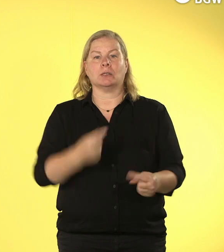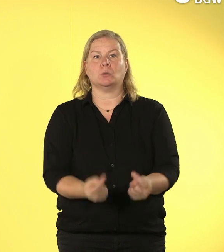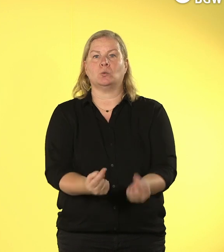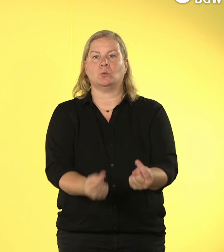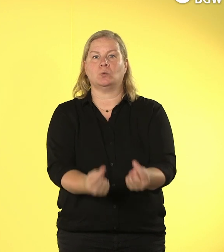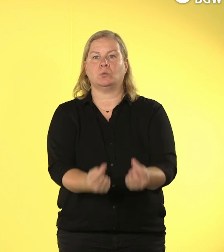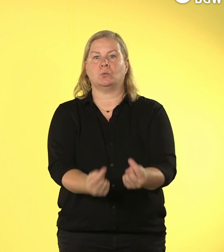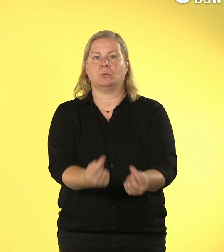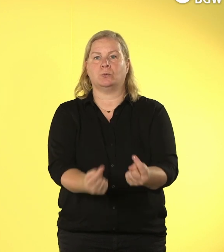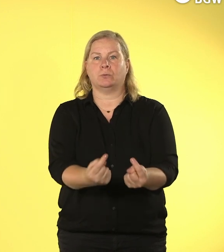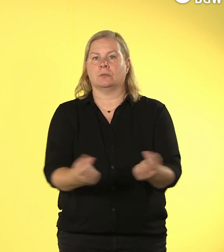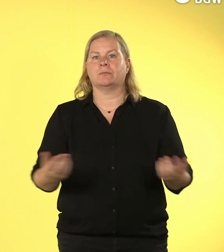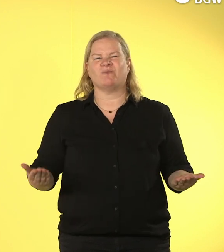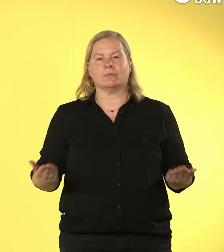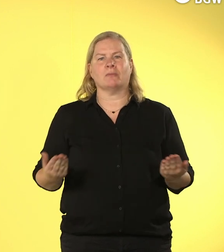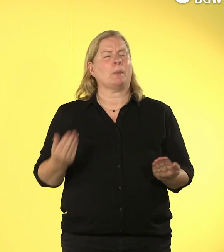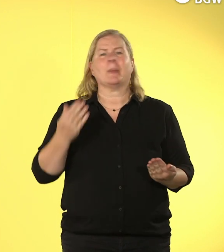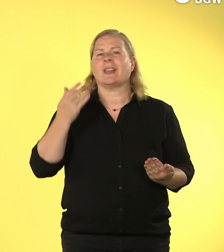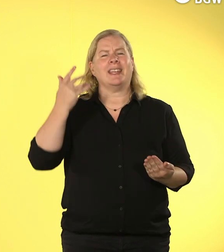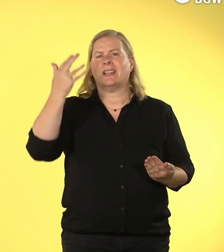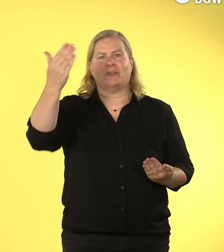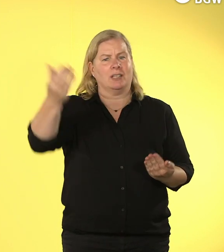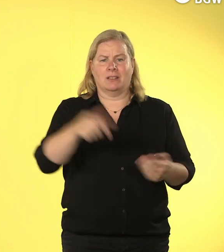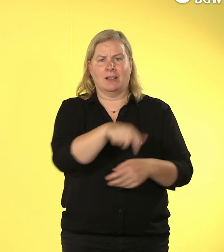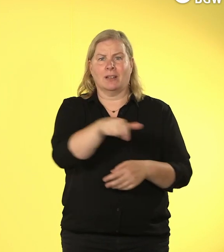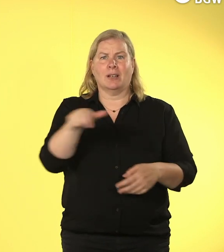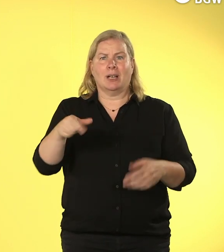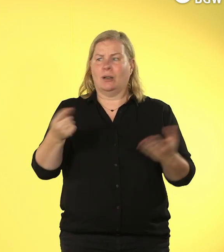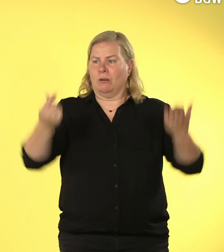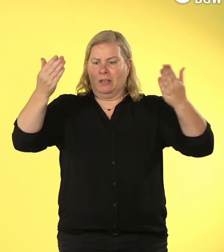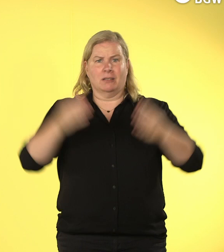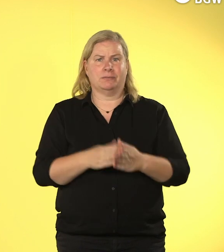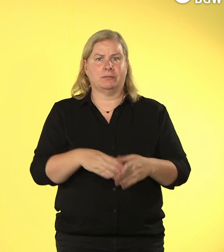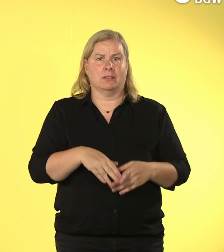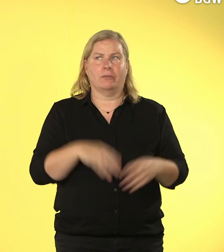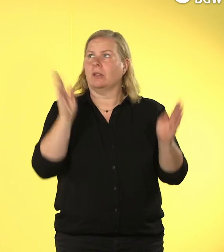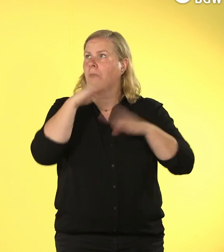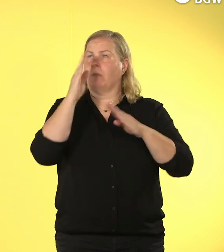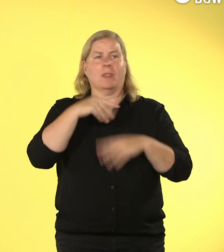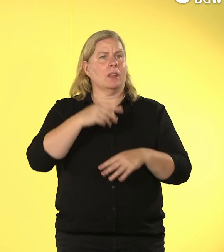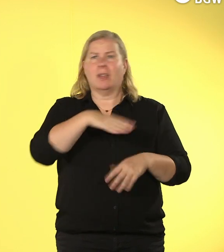irgendwann wissen die Beteiligten nicht mehr, um was es geht.